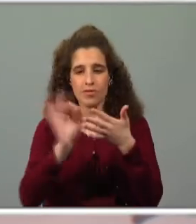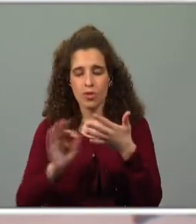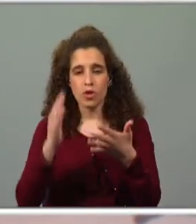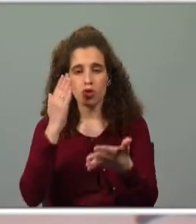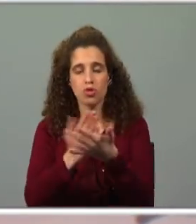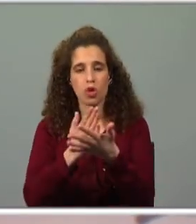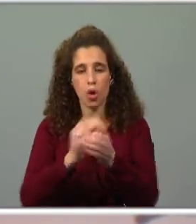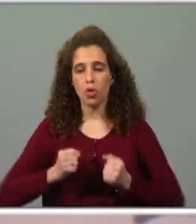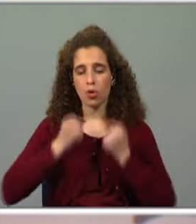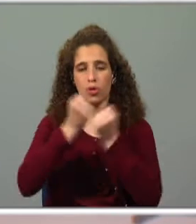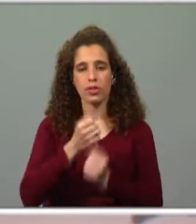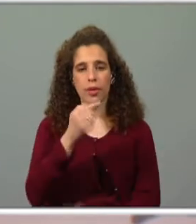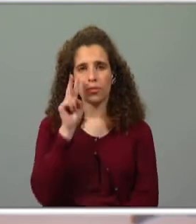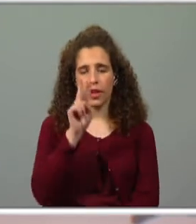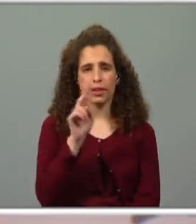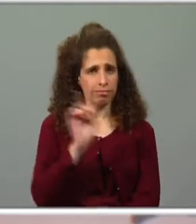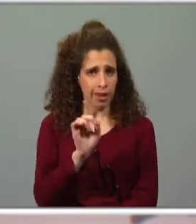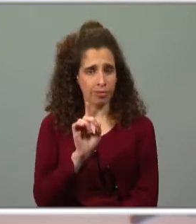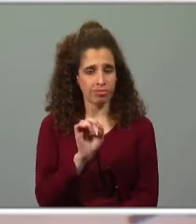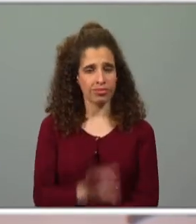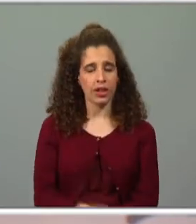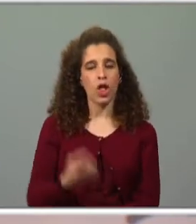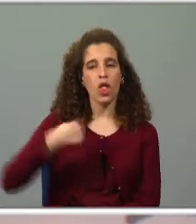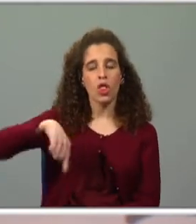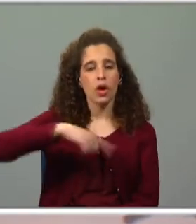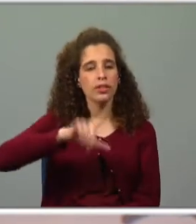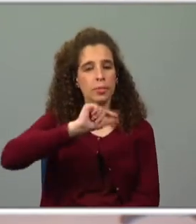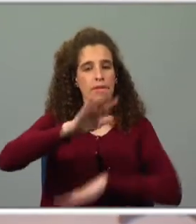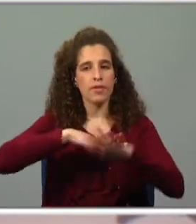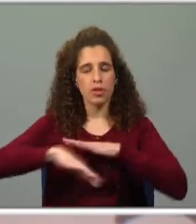aquilo que conseguimos percecionar pois não nós também que fazemos outras 我們能感知到什麼不，我們也做別人